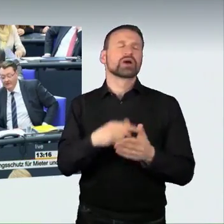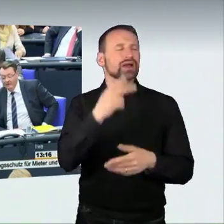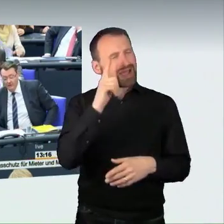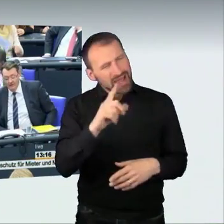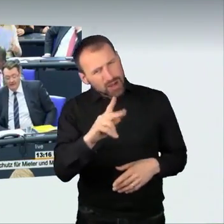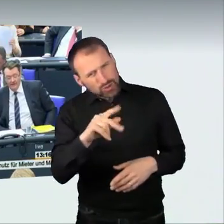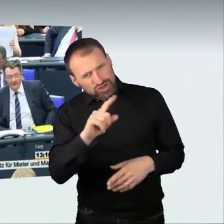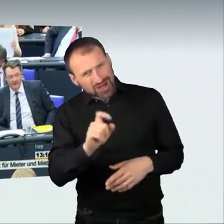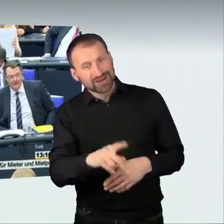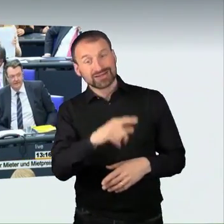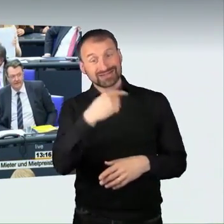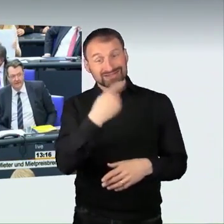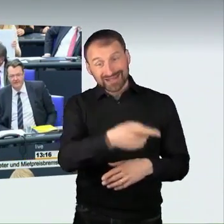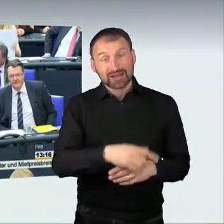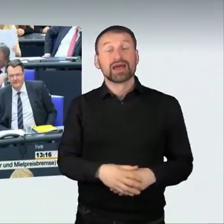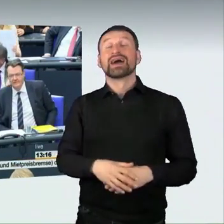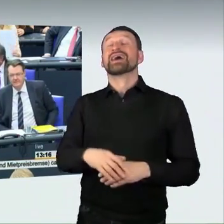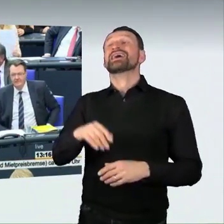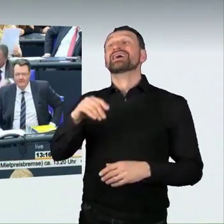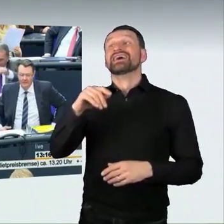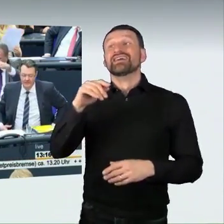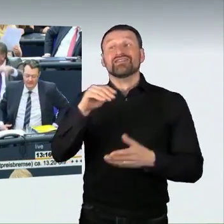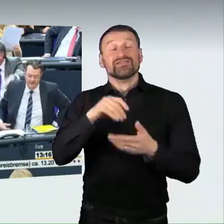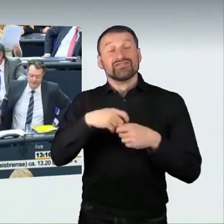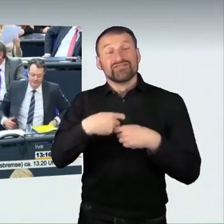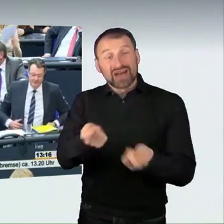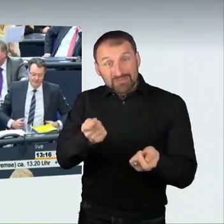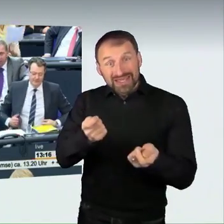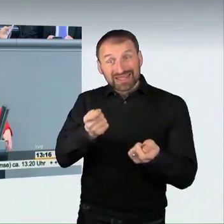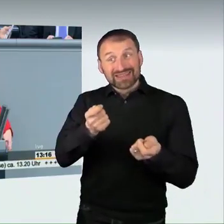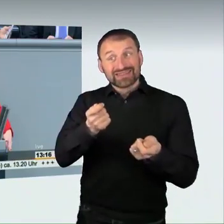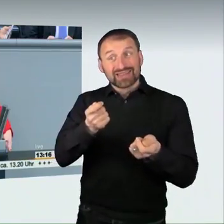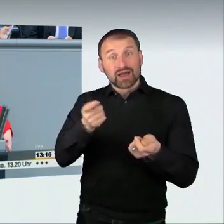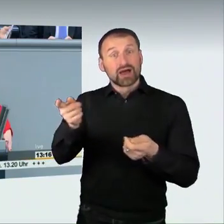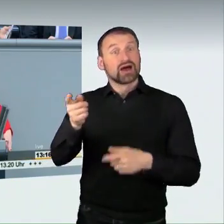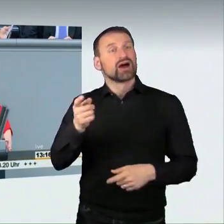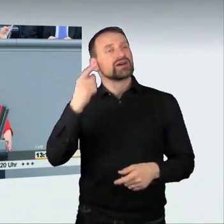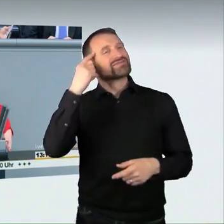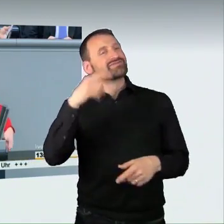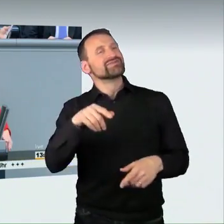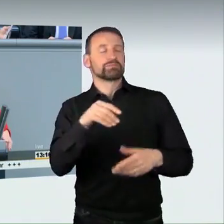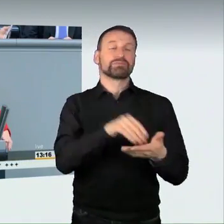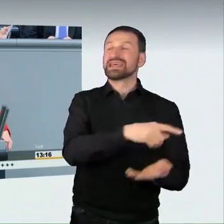der zu viel gezahlten Miete seit Vertragsbeginn. Herr Luczak, Sie haben vorhin gesagt, Vermieterinnen und Vermieter wüssten nicht genau,